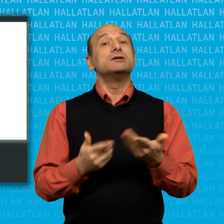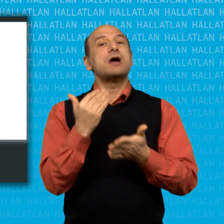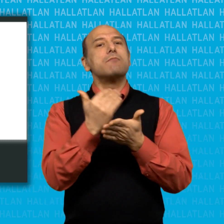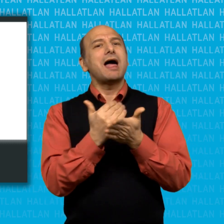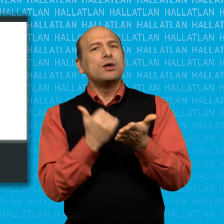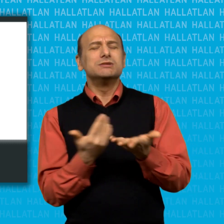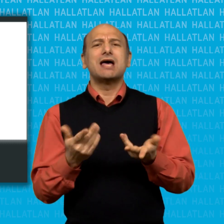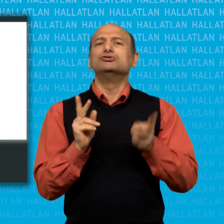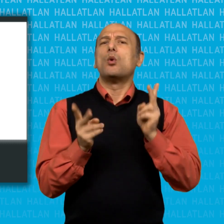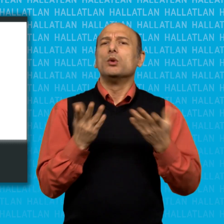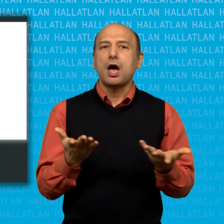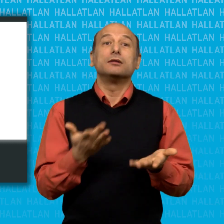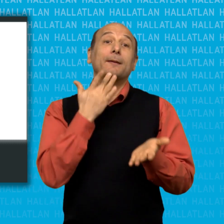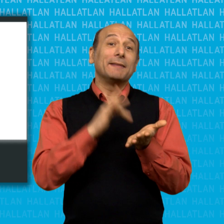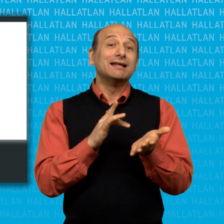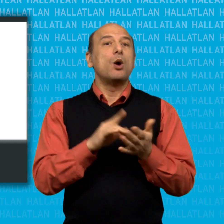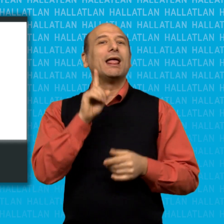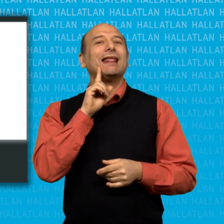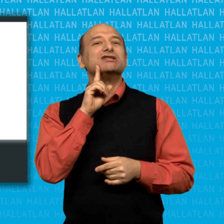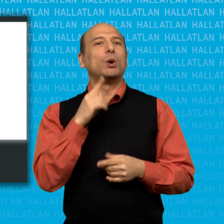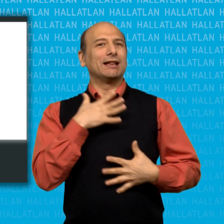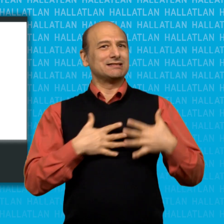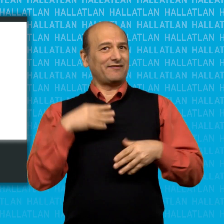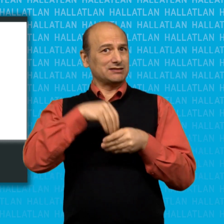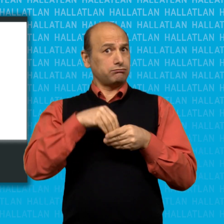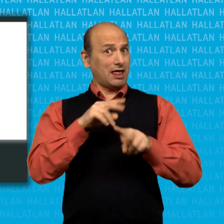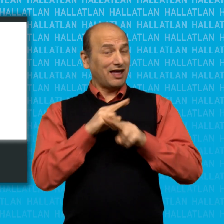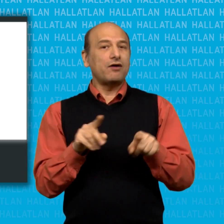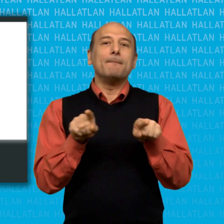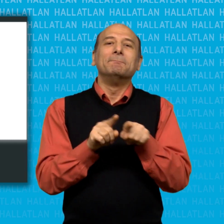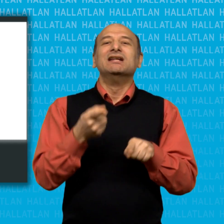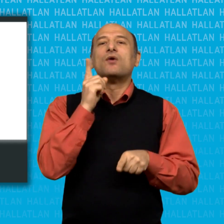Ennek szabályozásában komoly szerepet tölt be az inzulin,